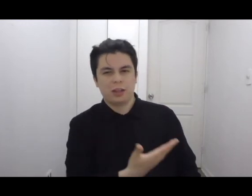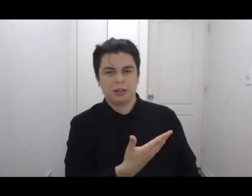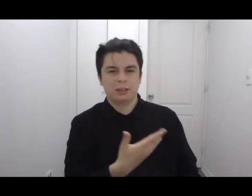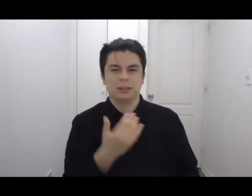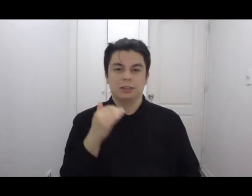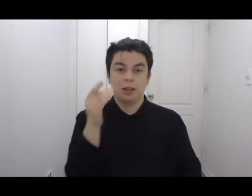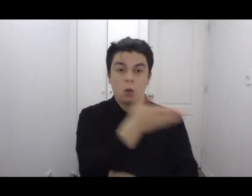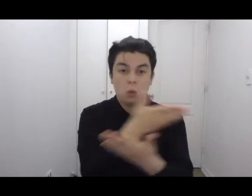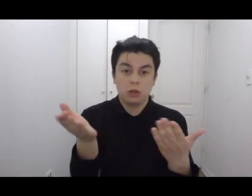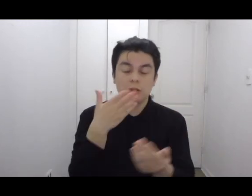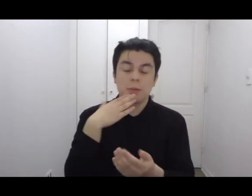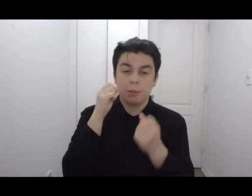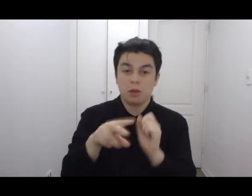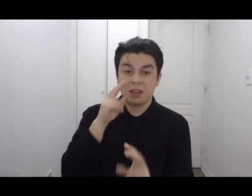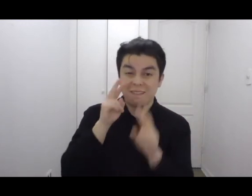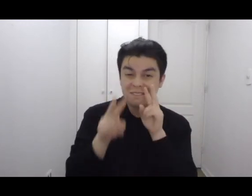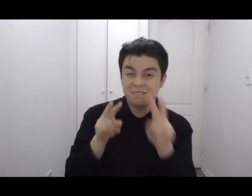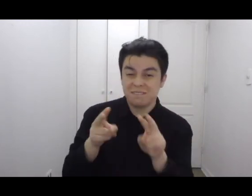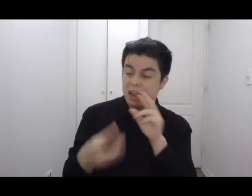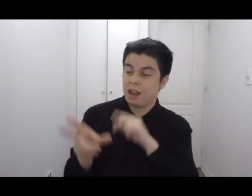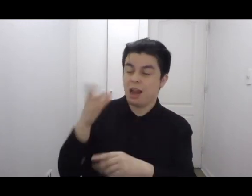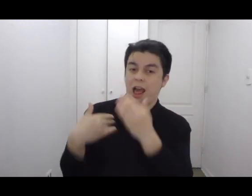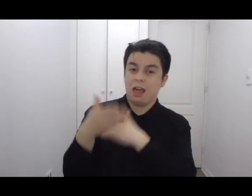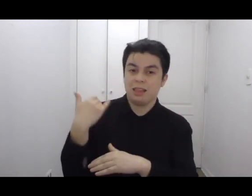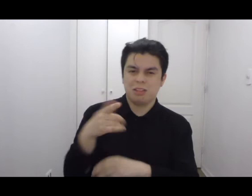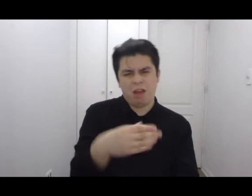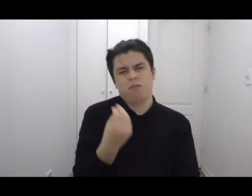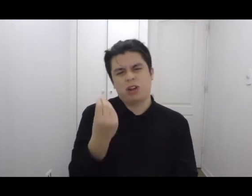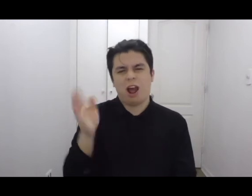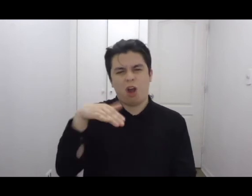cordialmente invitados a ver los programas anteriores comenten, sea buena